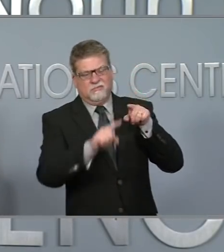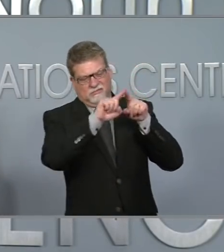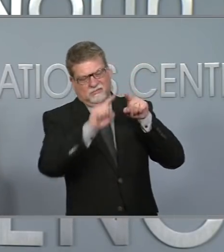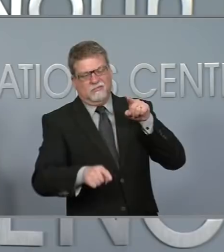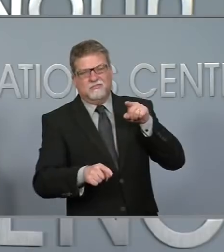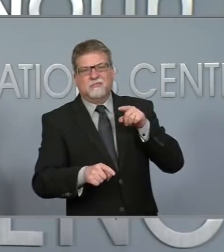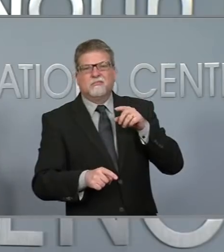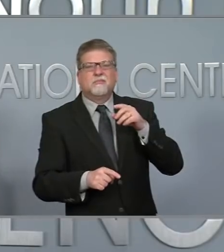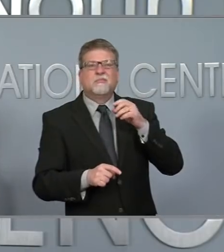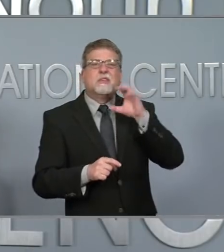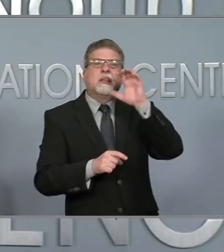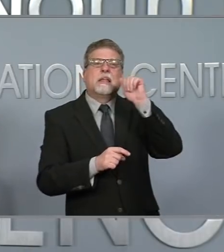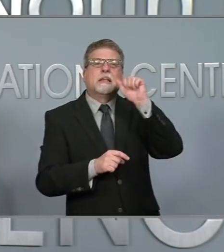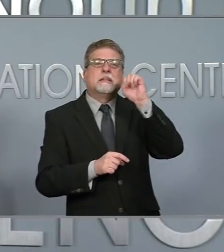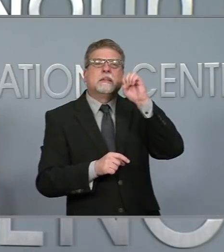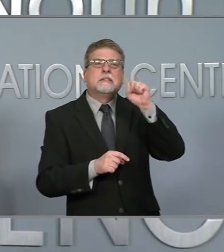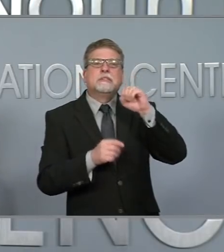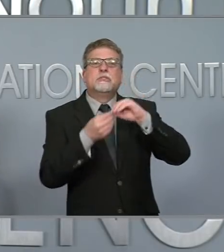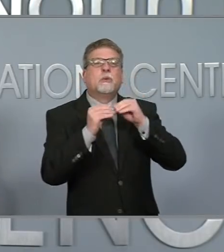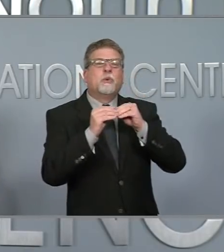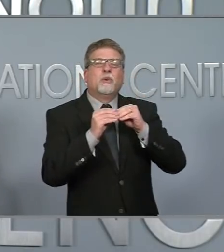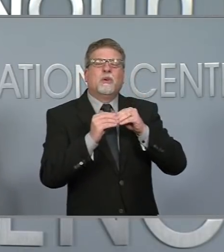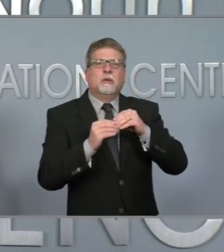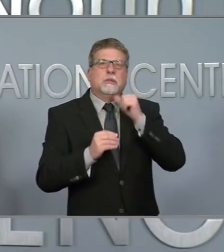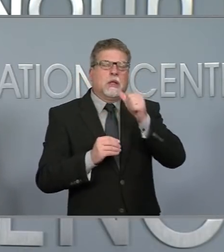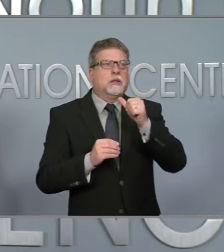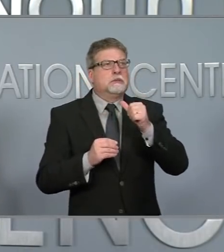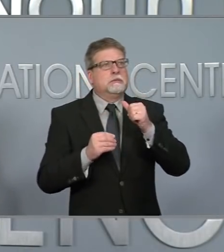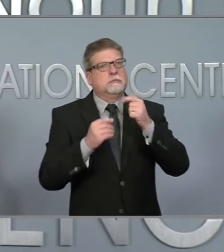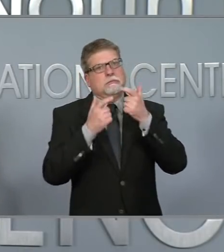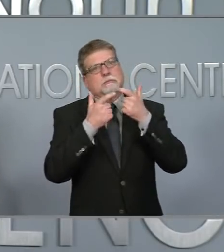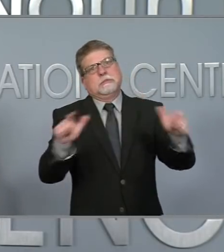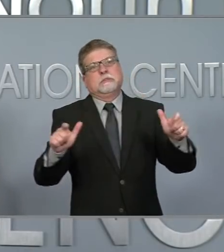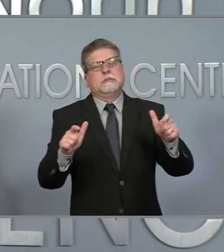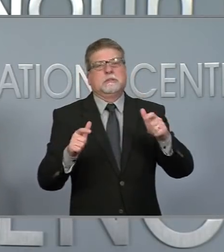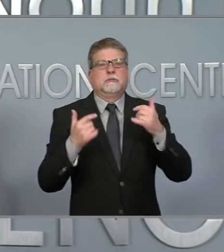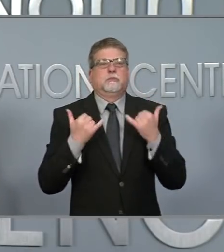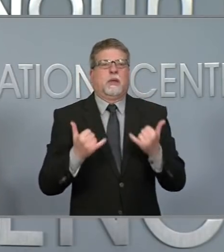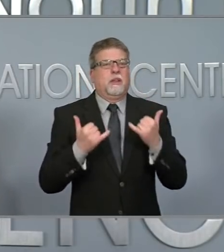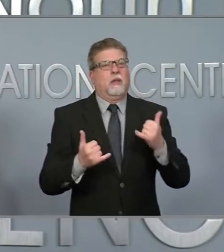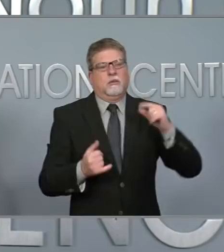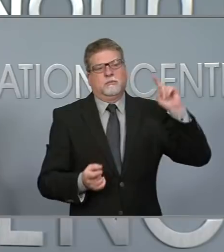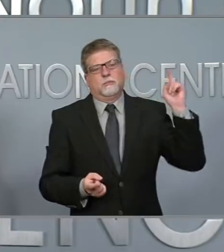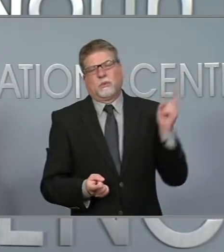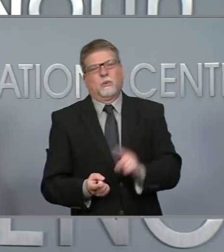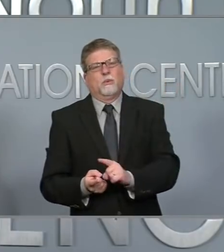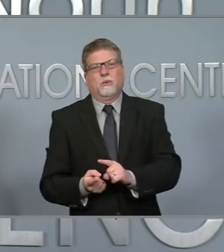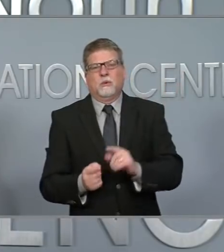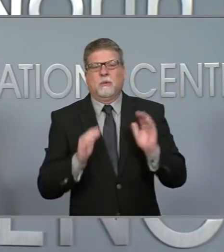estamos hablando constantemente con los representantes, el del Gobierno federal, como mencioné